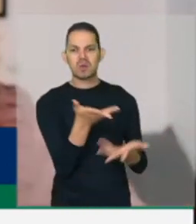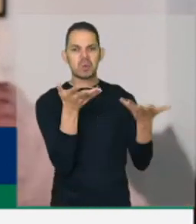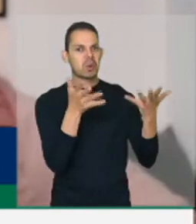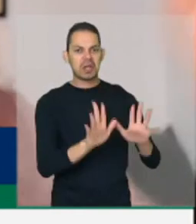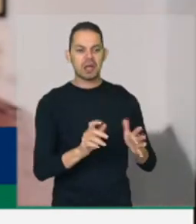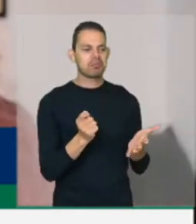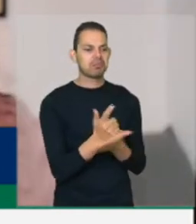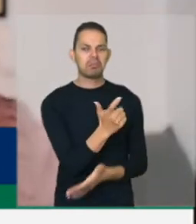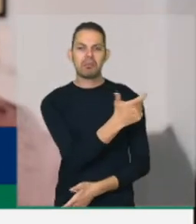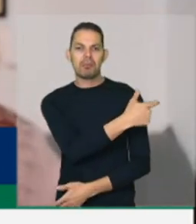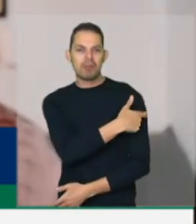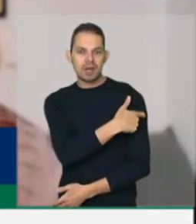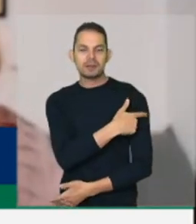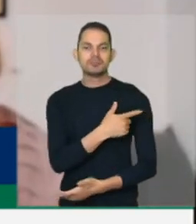FEZ A COMPRA DO BUTANTAN. ELE NEGOU A QUALIDADE DA VACINA